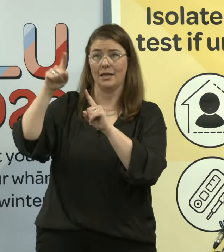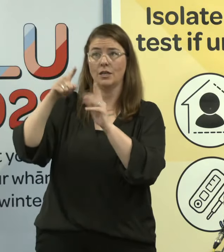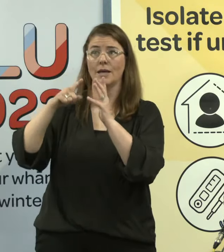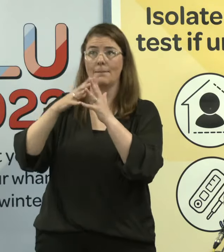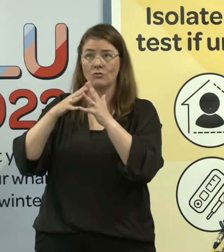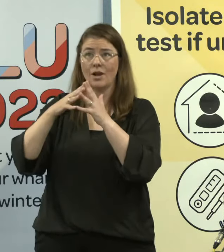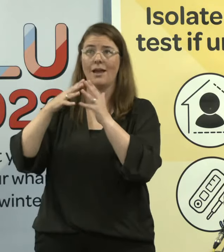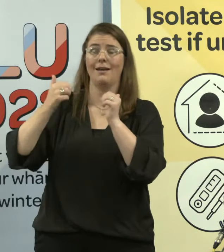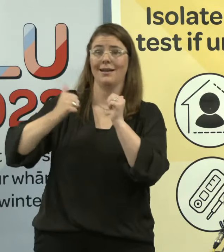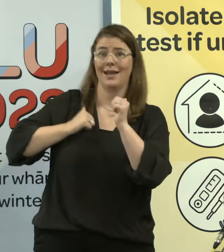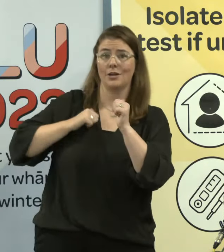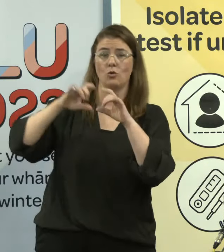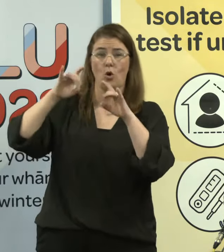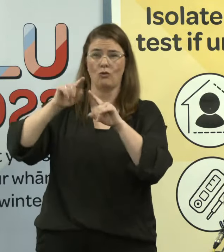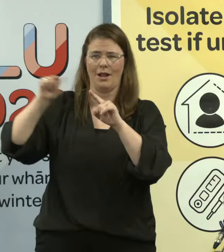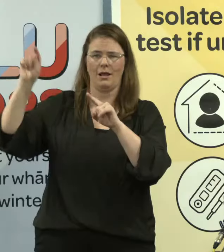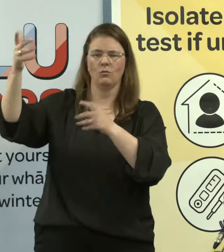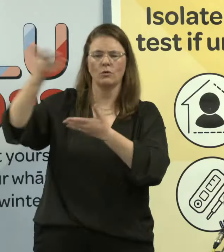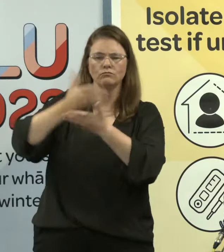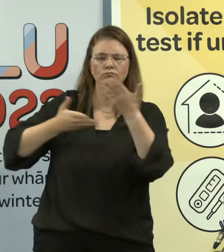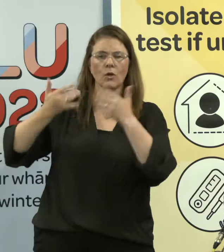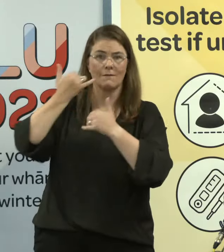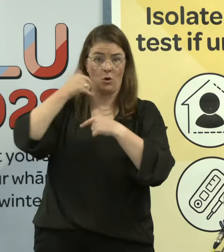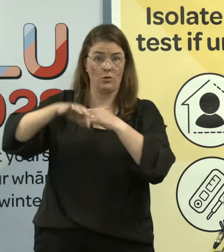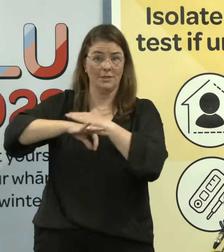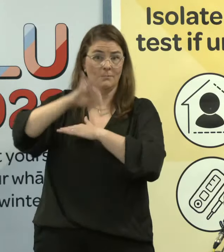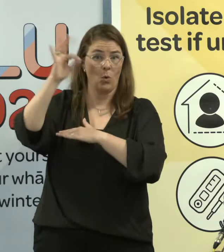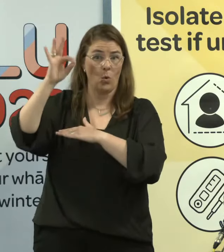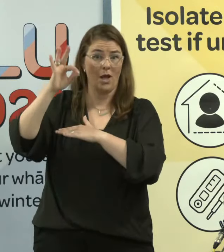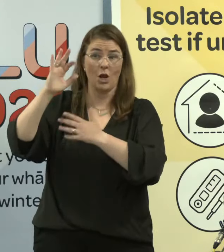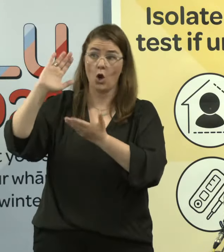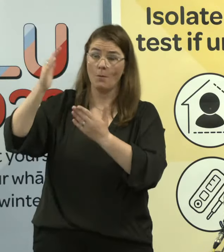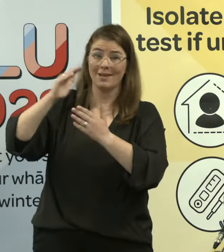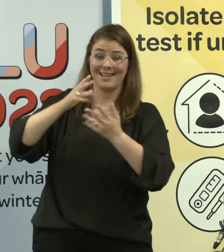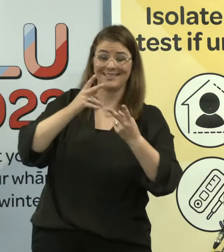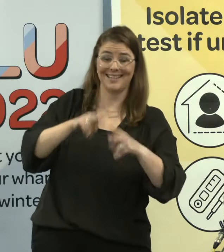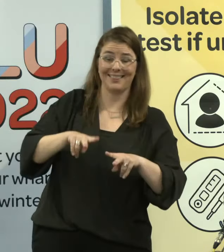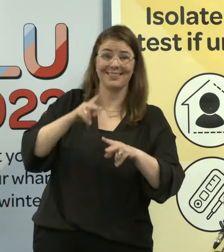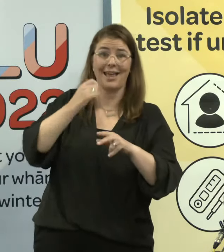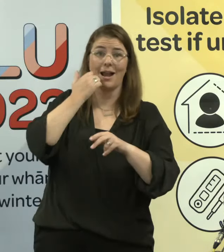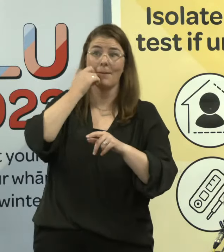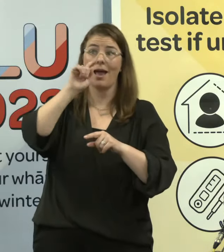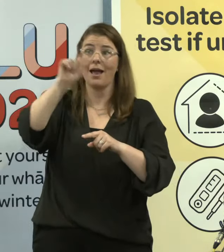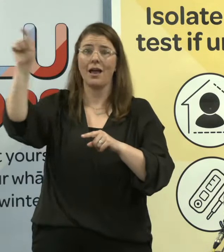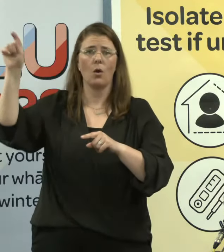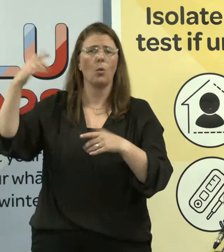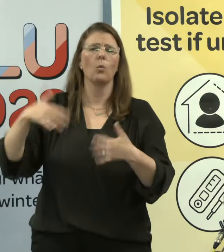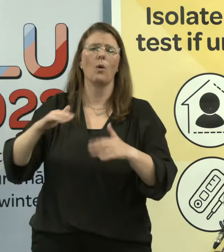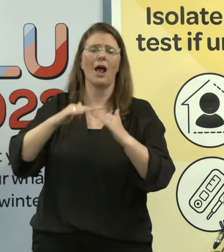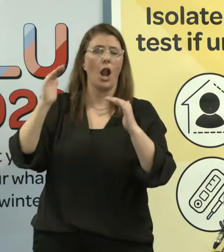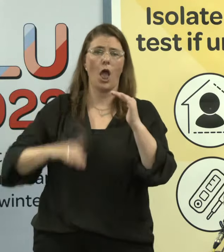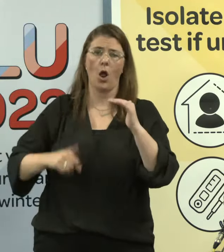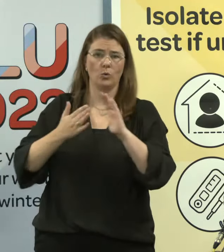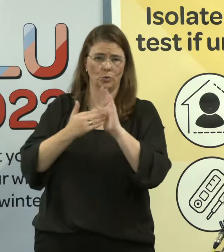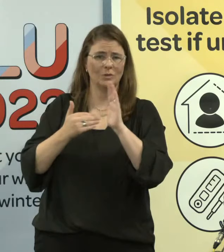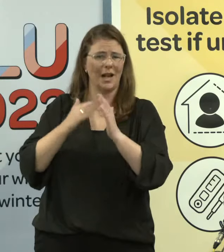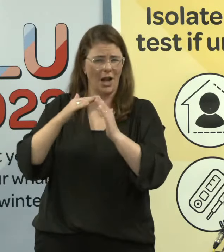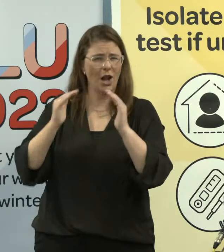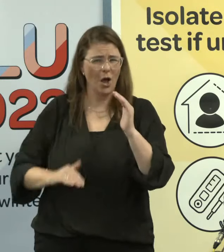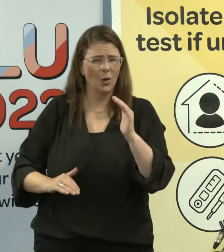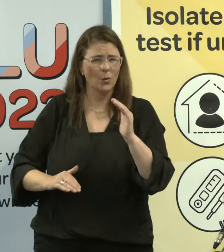tenei waea i te ata me nga hoa